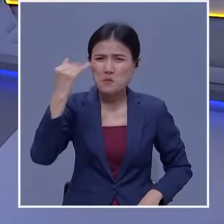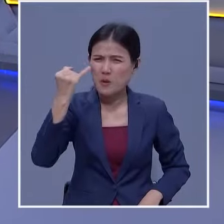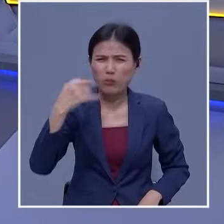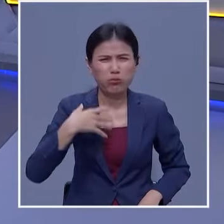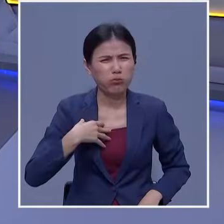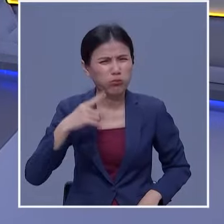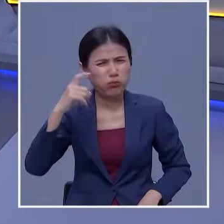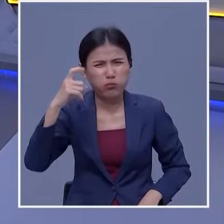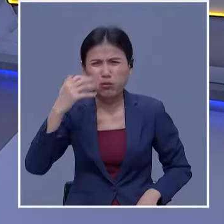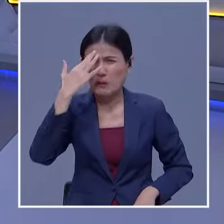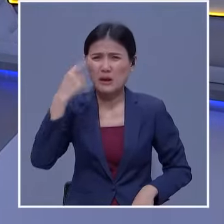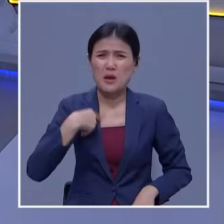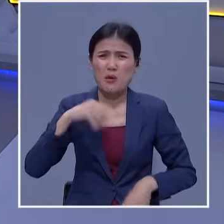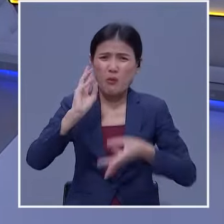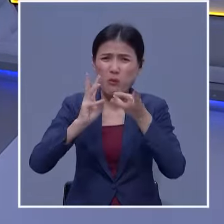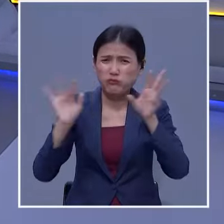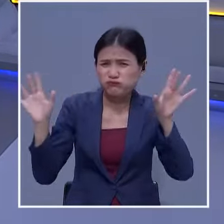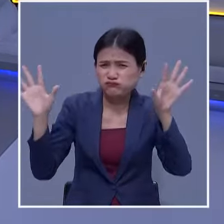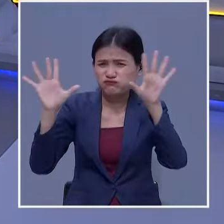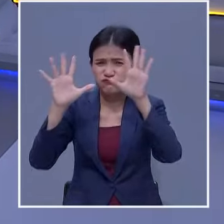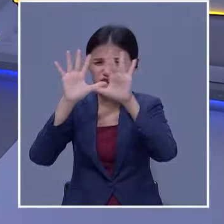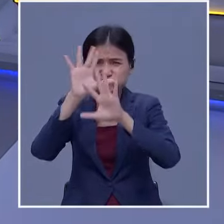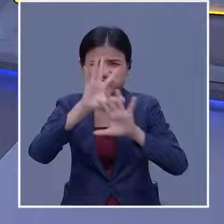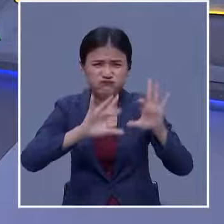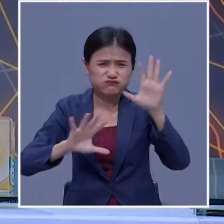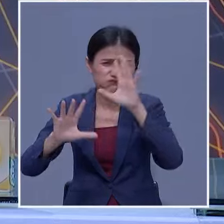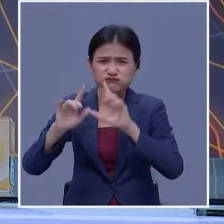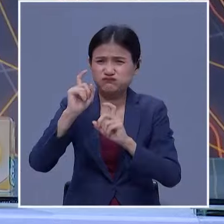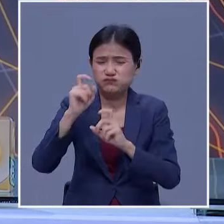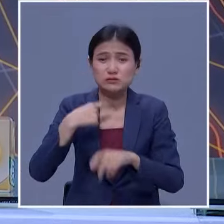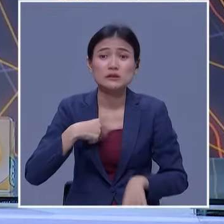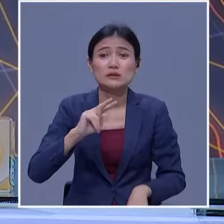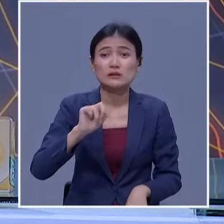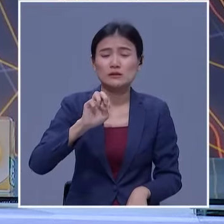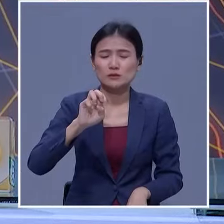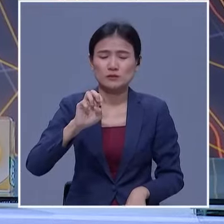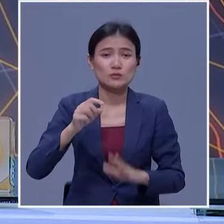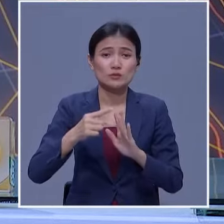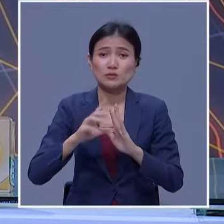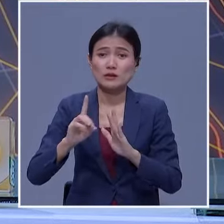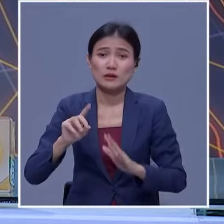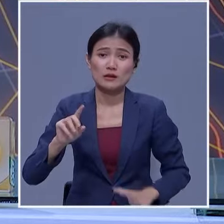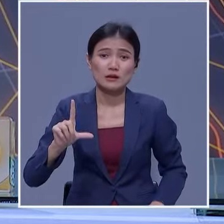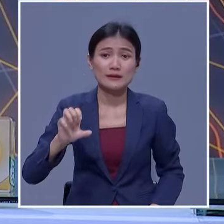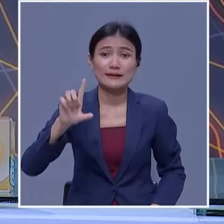ที่มีหมอกควันพิษลอยปกคลุมทั้งทั่วกรุง นิวเดลีก่อนที่จะเข้าสู่ฤดูหนาวรวมไปถึง